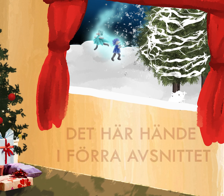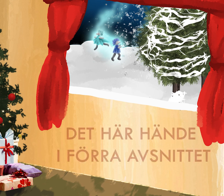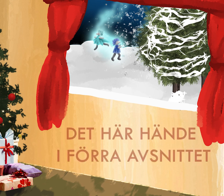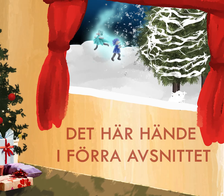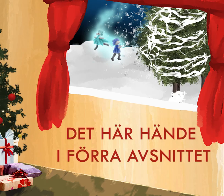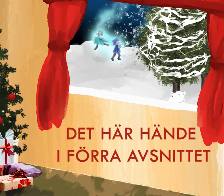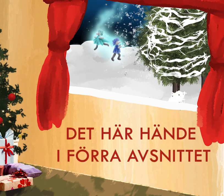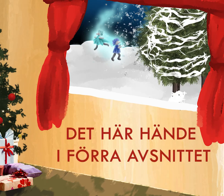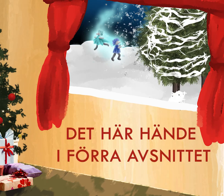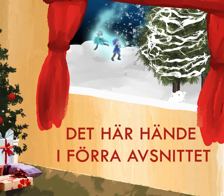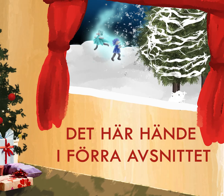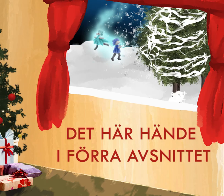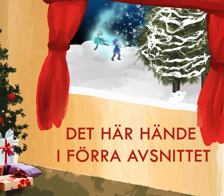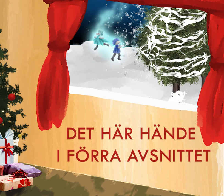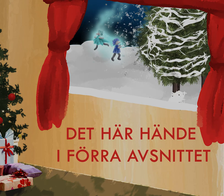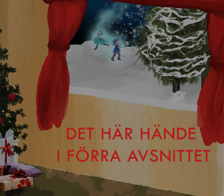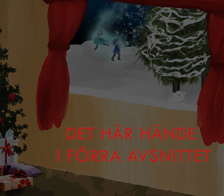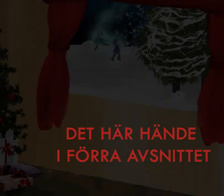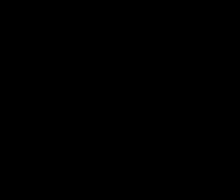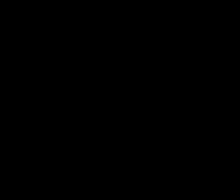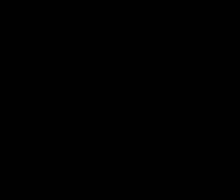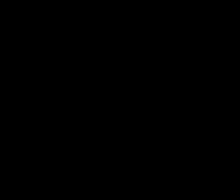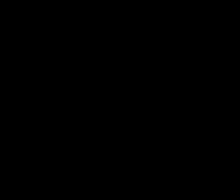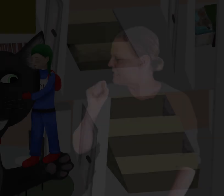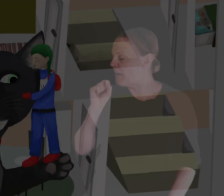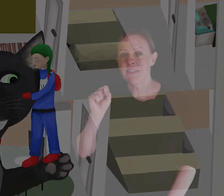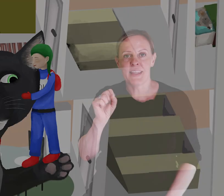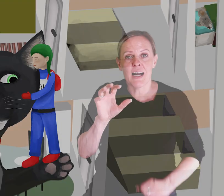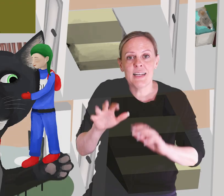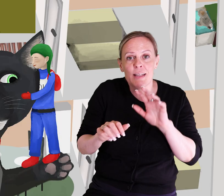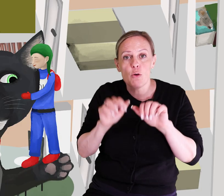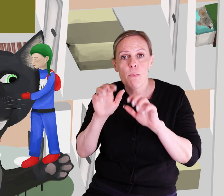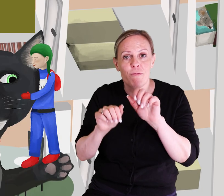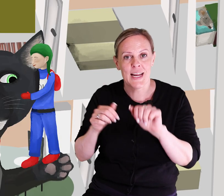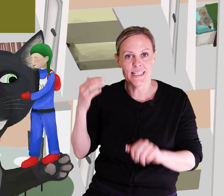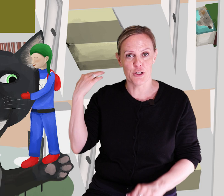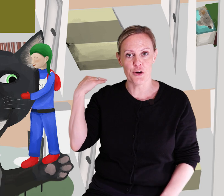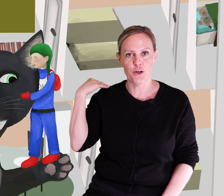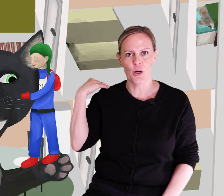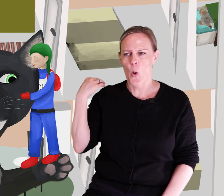det här hände i förra avsnittet Svante han klättrar upp för hennes rygg